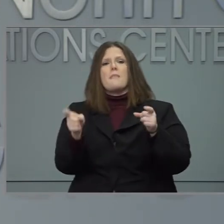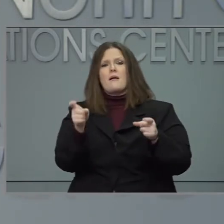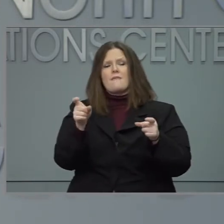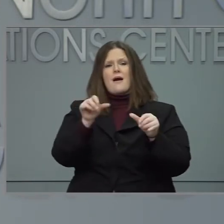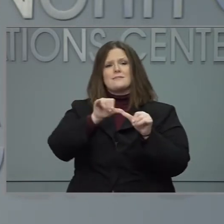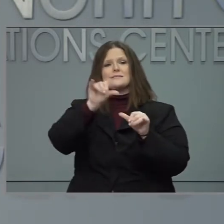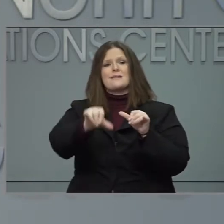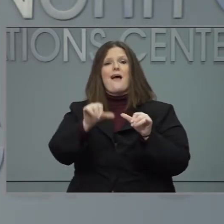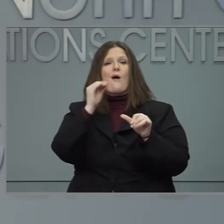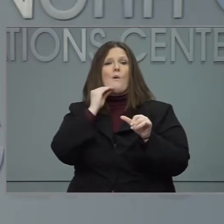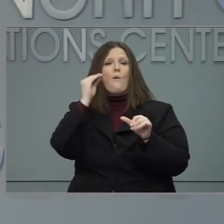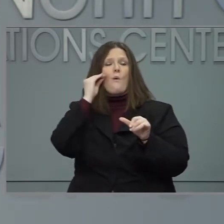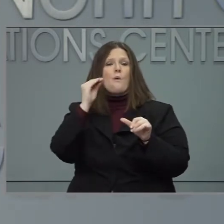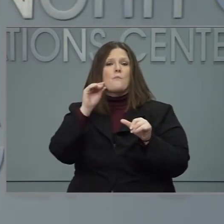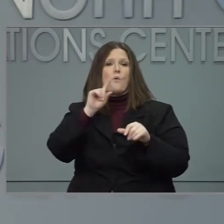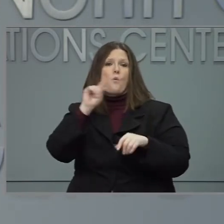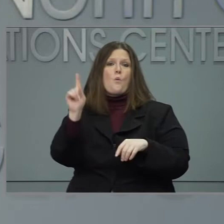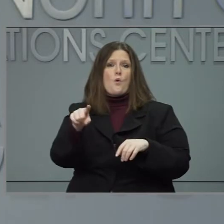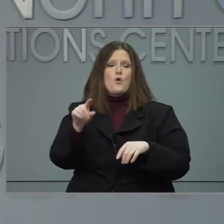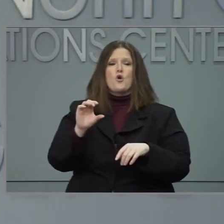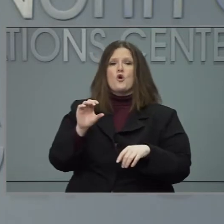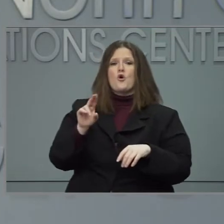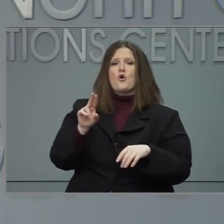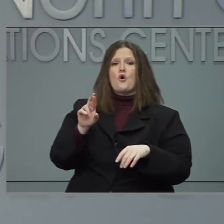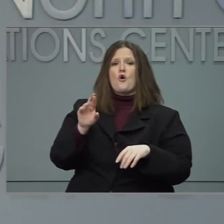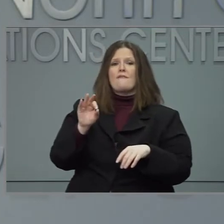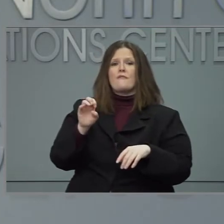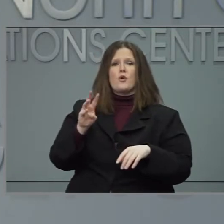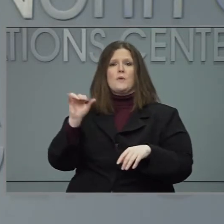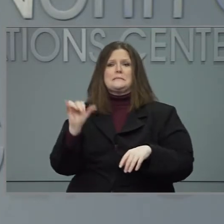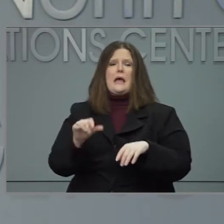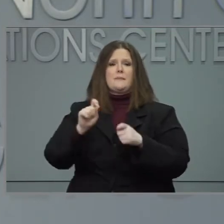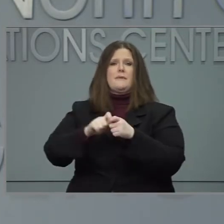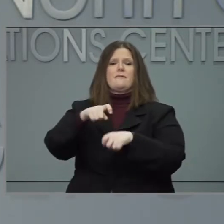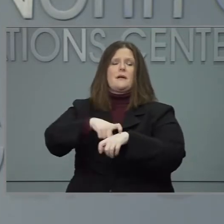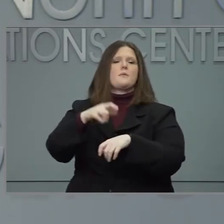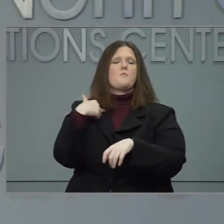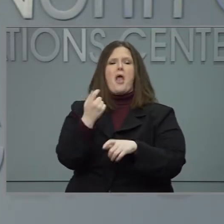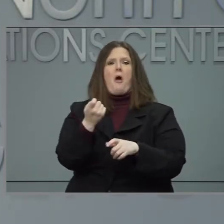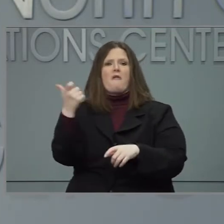es la orden modifica de permanecer en casa y también de toque de queda y tenemos